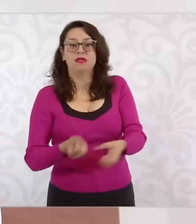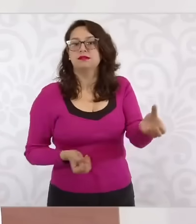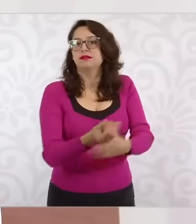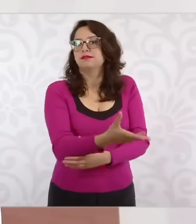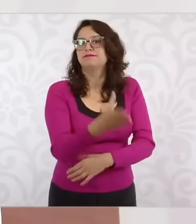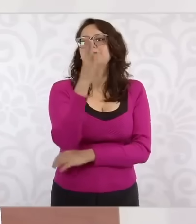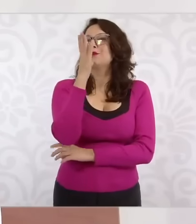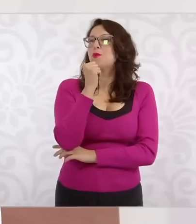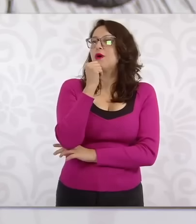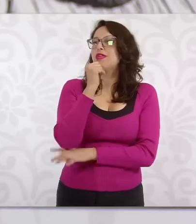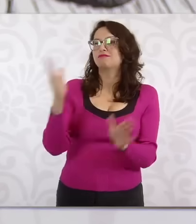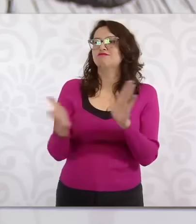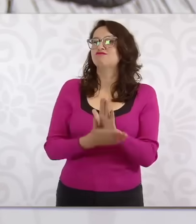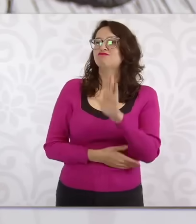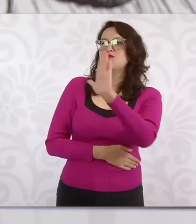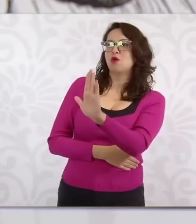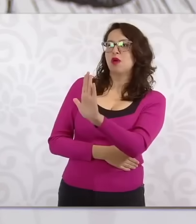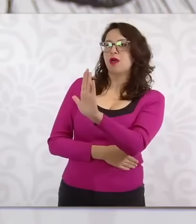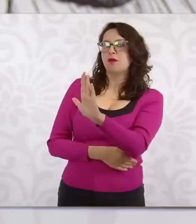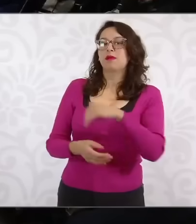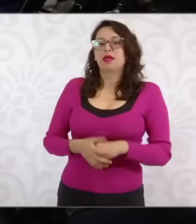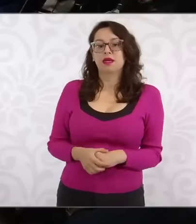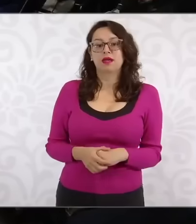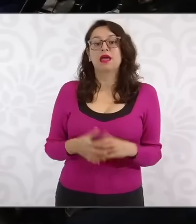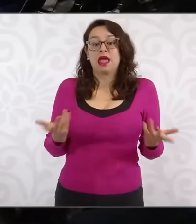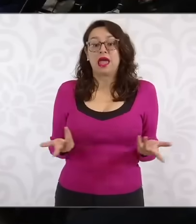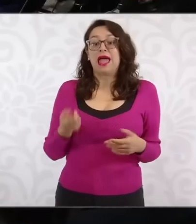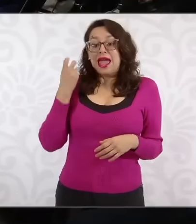de aprensión y detenerlo a partir de ahí. Es eso. Entonces, el fortalecimiento de la